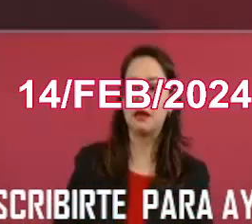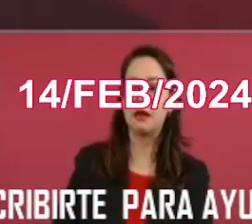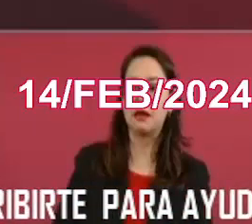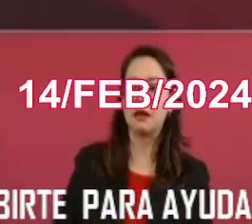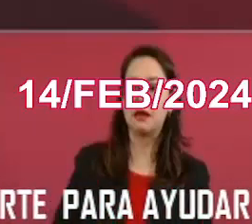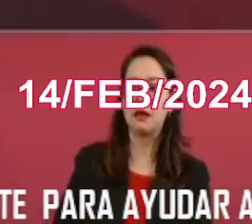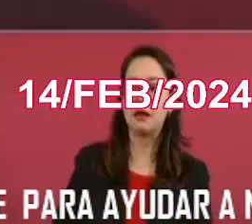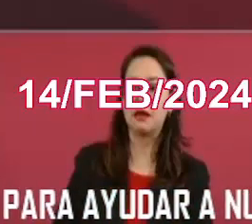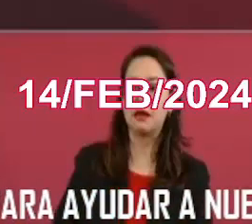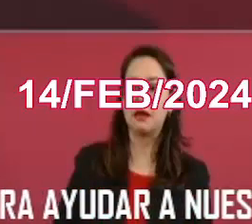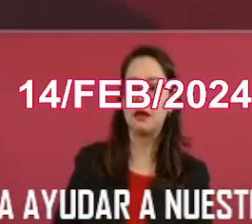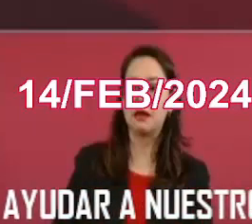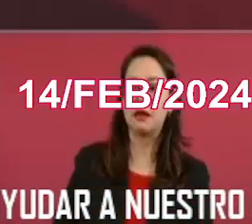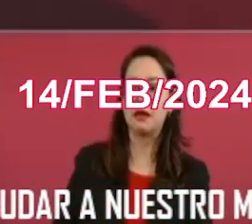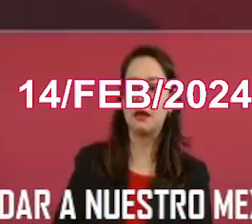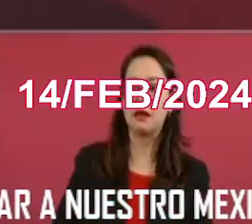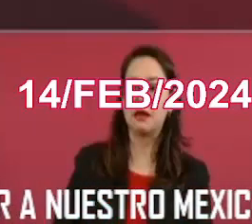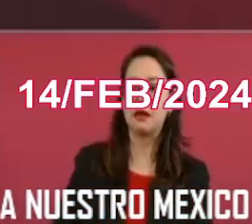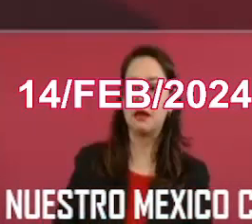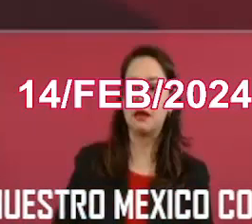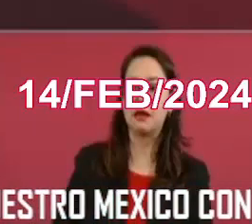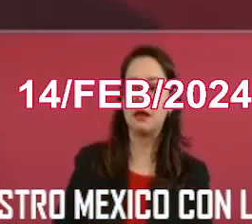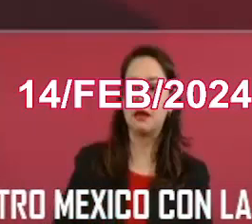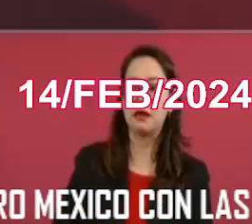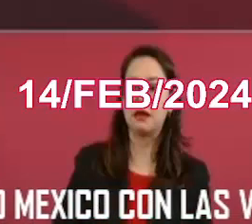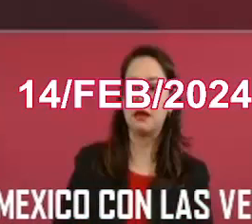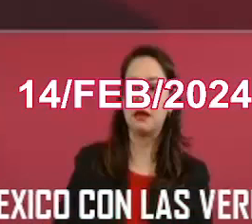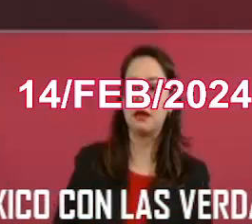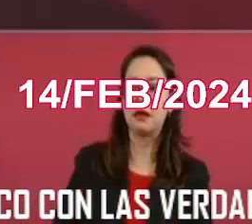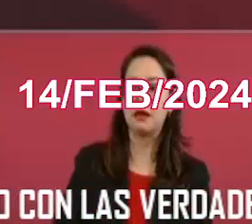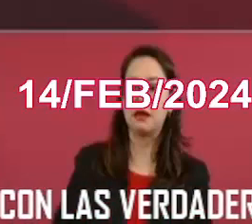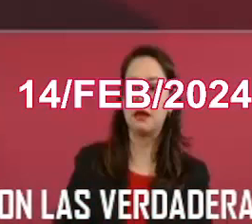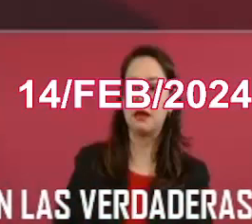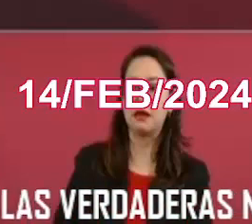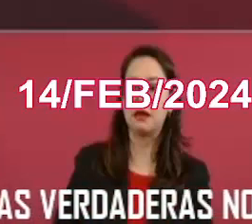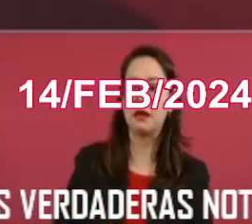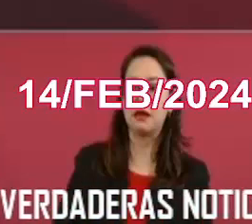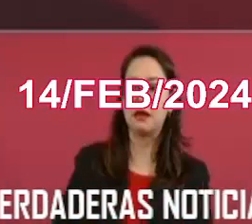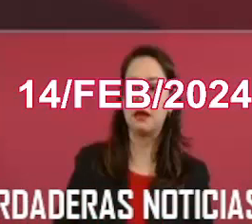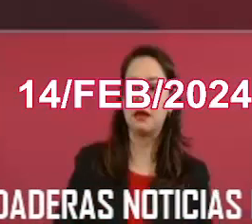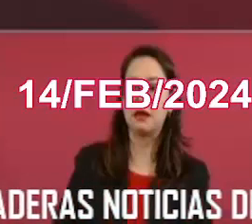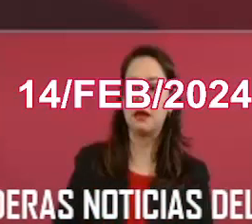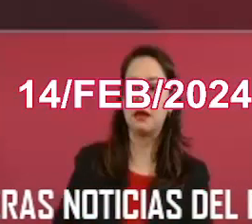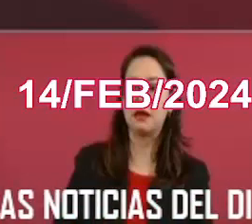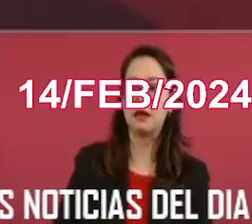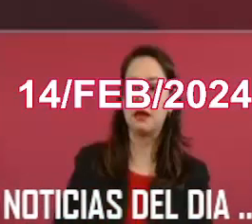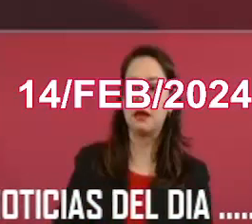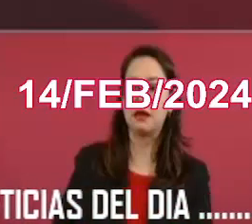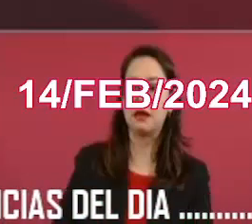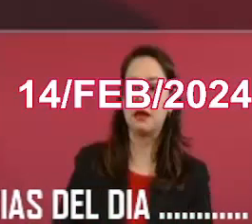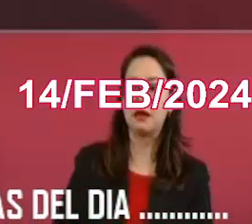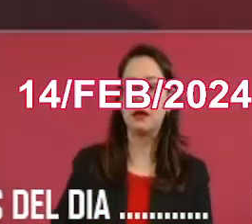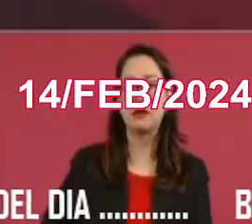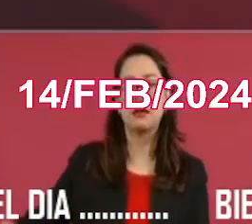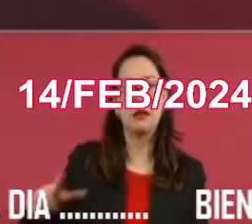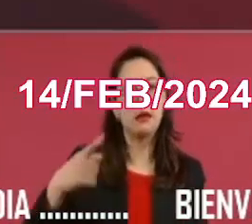pero ya lo van a instituir Así que va a estar interesante sino a nivel